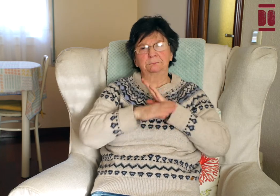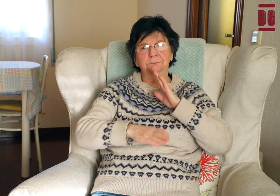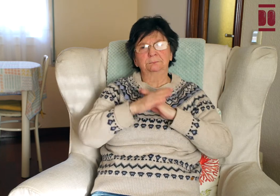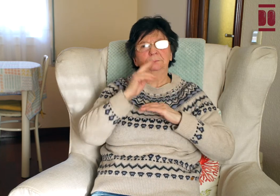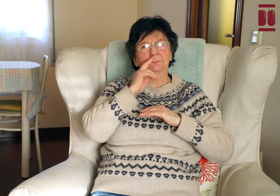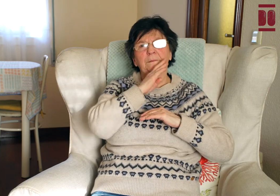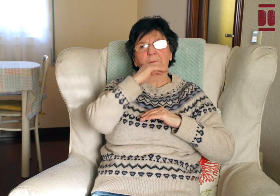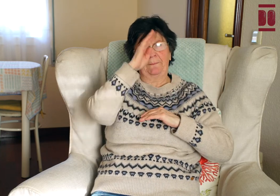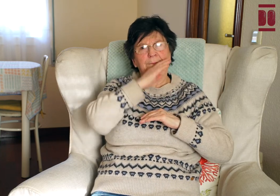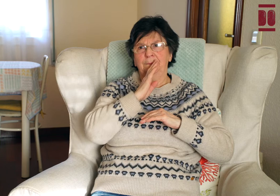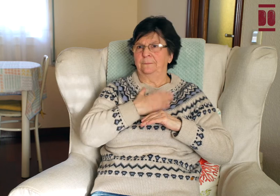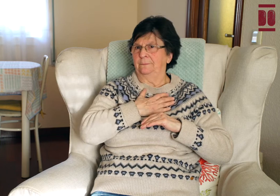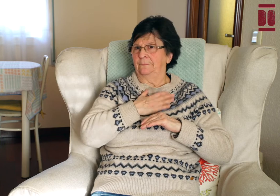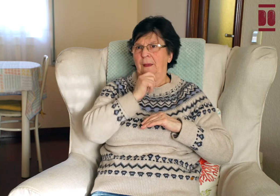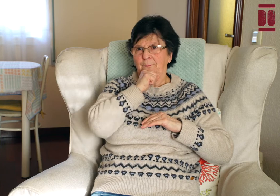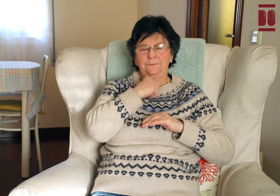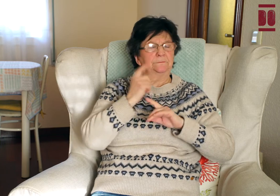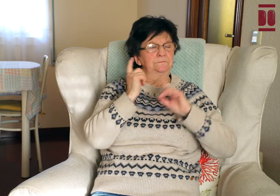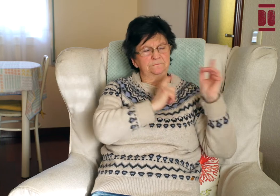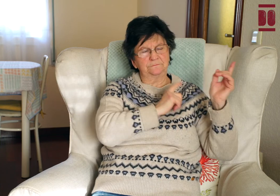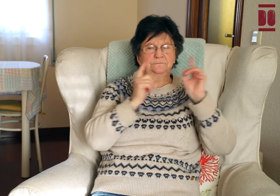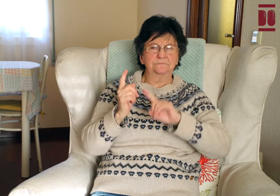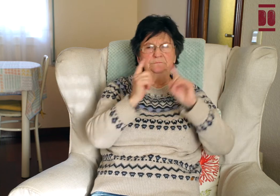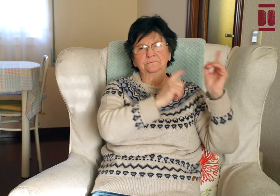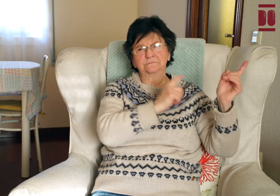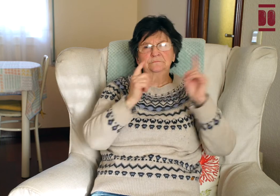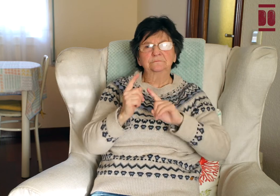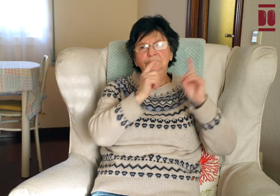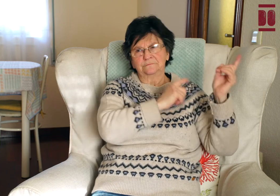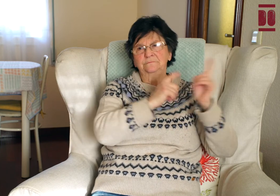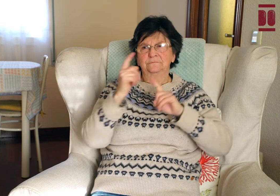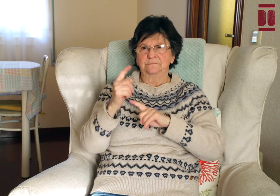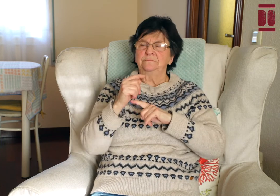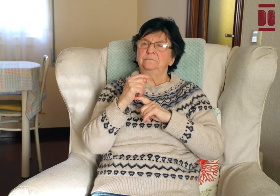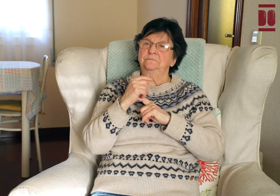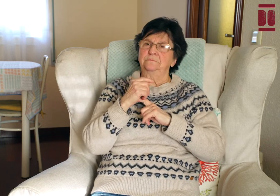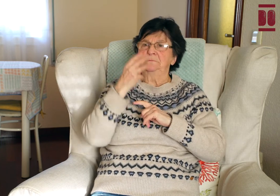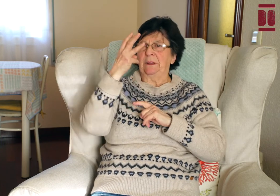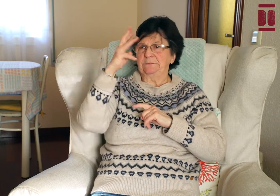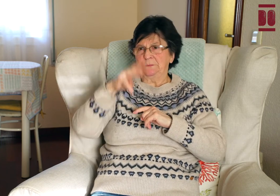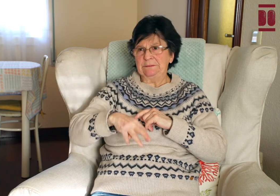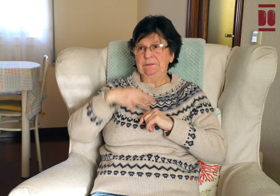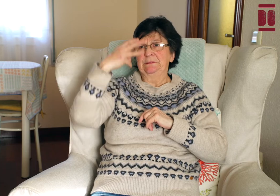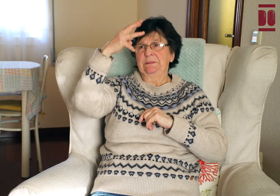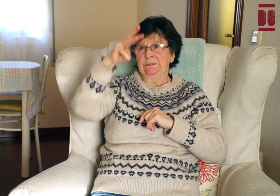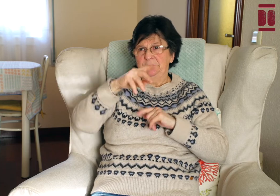continué visitando a mis padres y a mi abuela, iba al pueblo cada tres meses de visita.